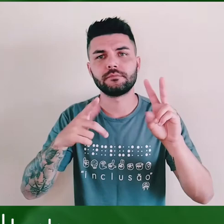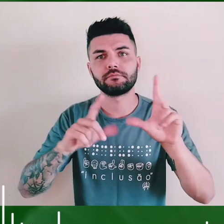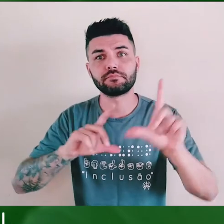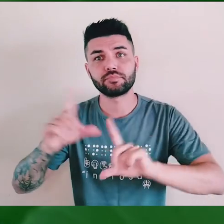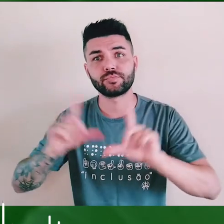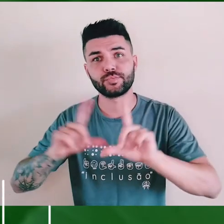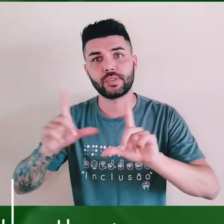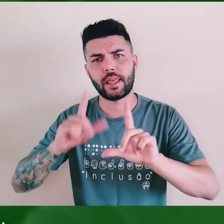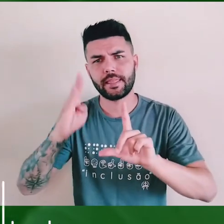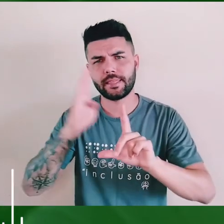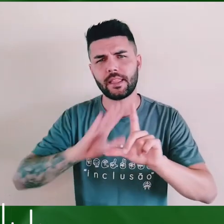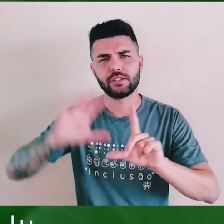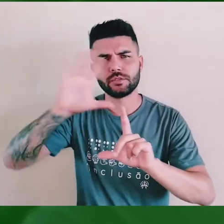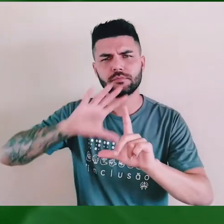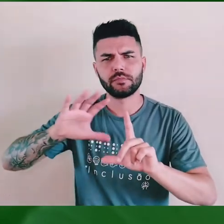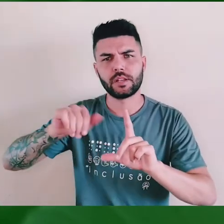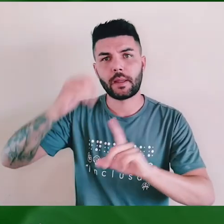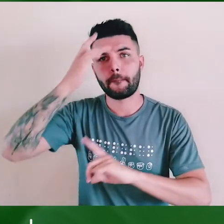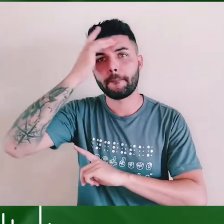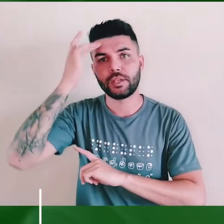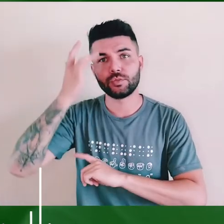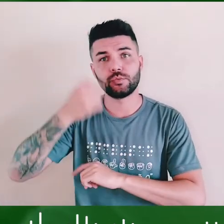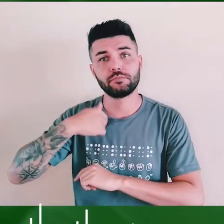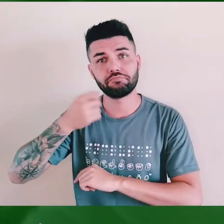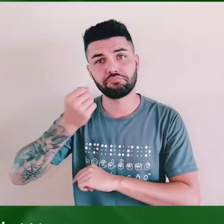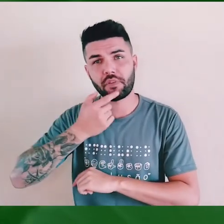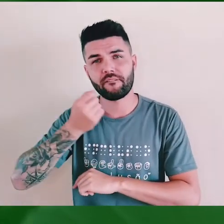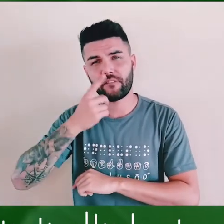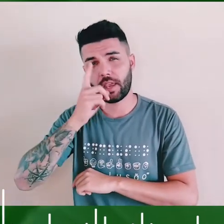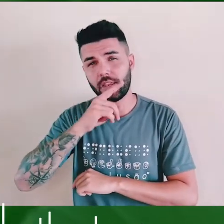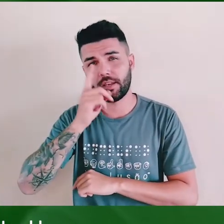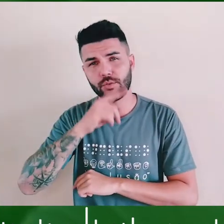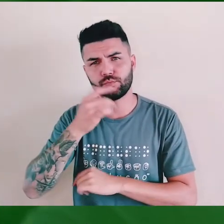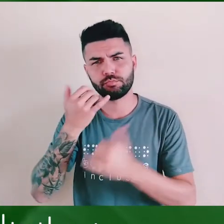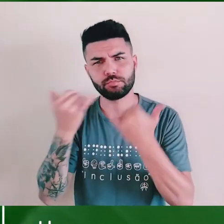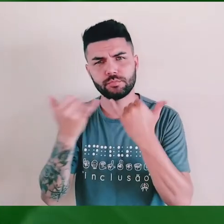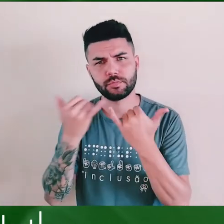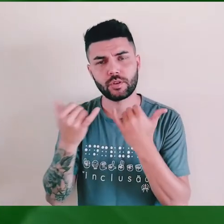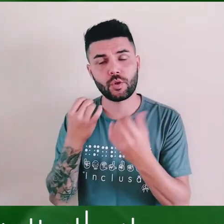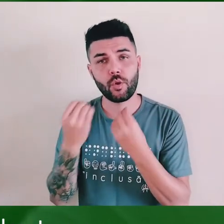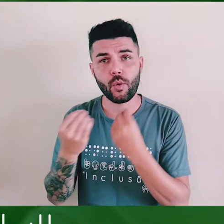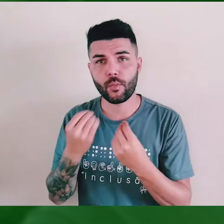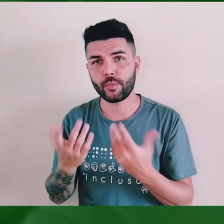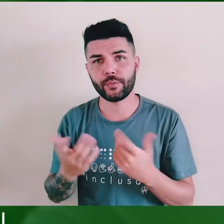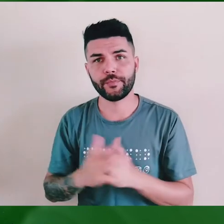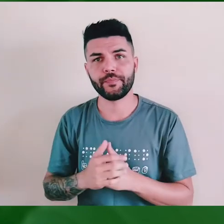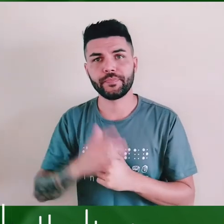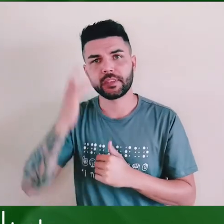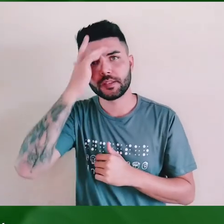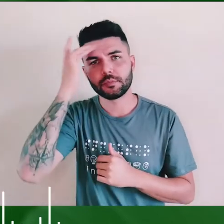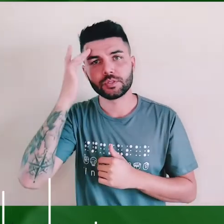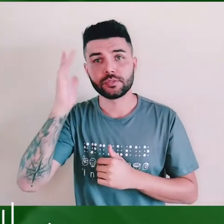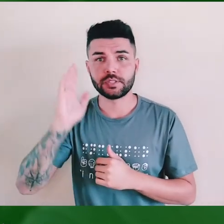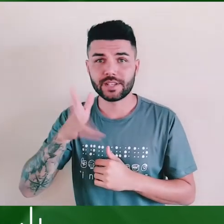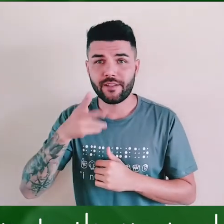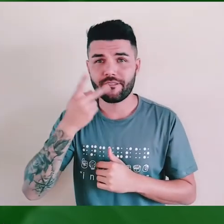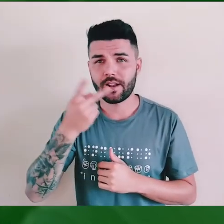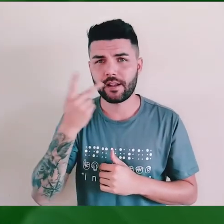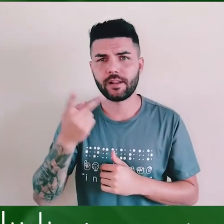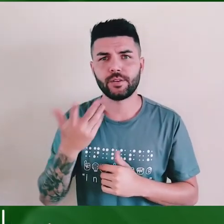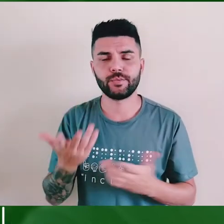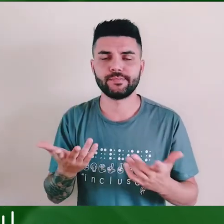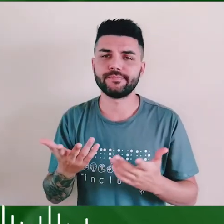pessoas que produzem fake news, pois há esse discurso da mídia vendida. Como você enxerga